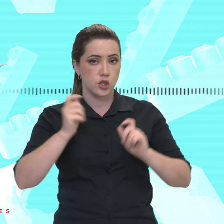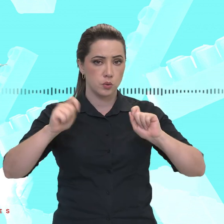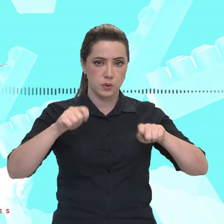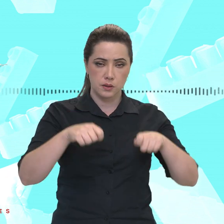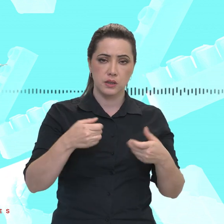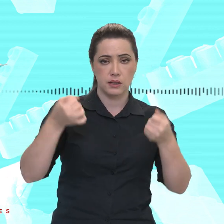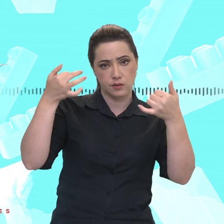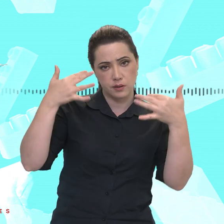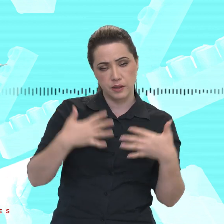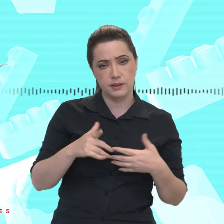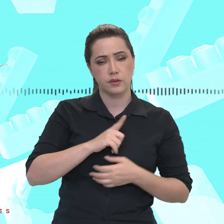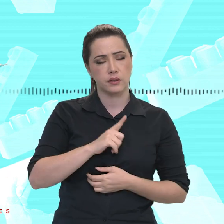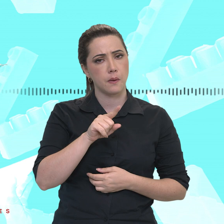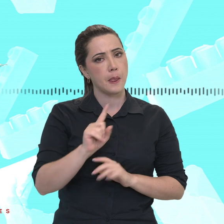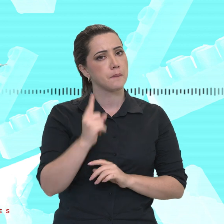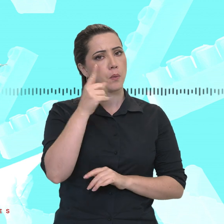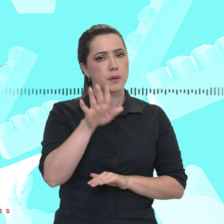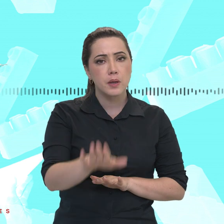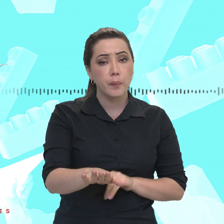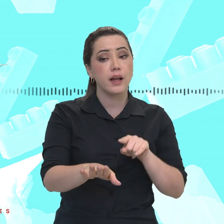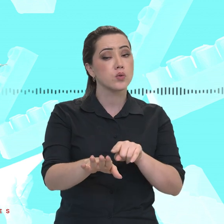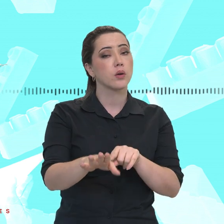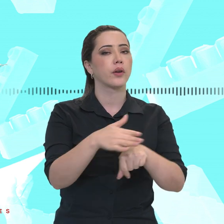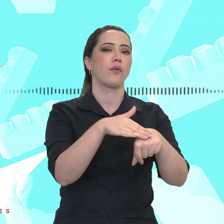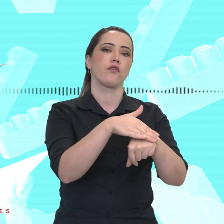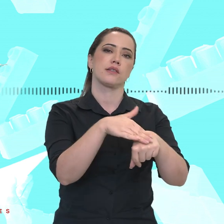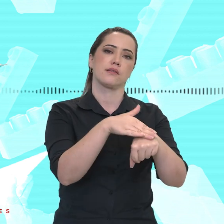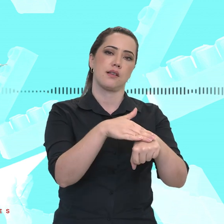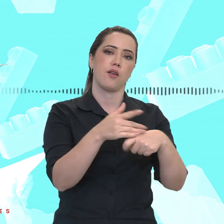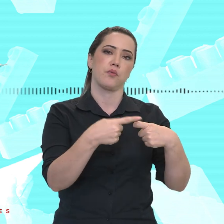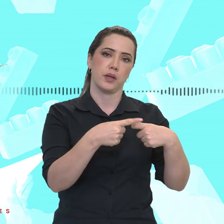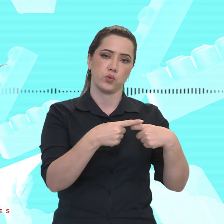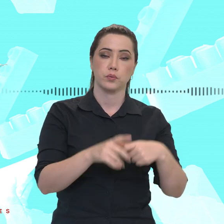identificado com os sintomas relatados, o primeiro passo é conversar com seu médico de confiança.